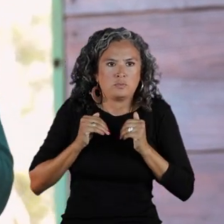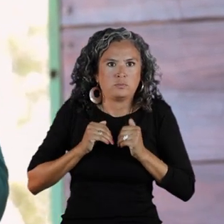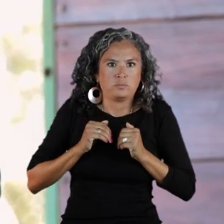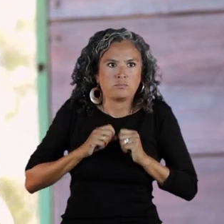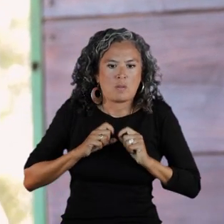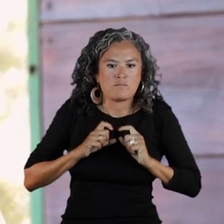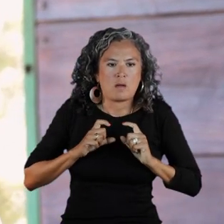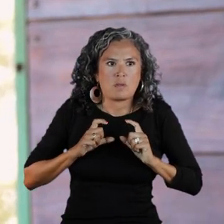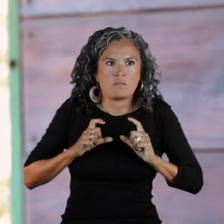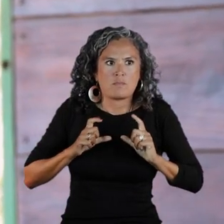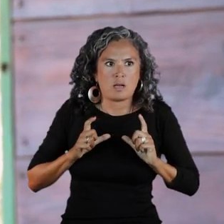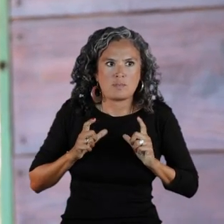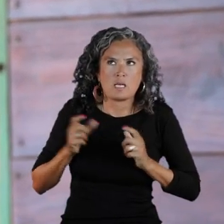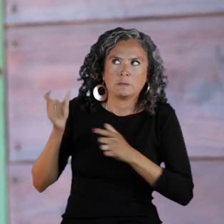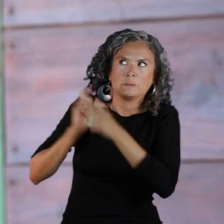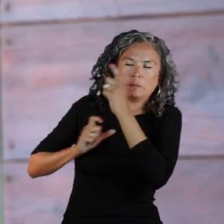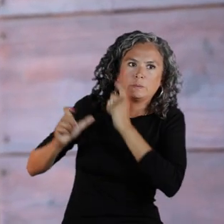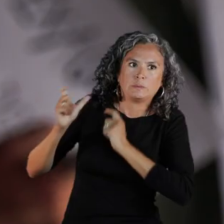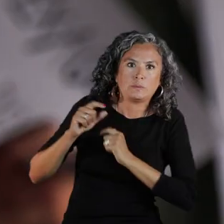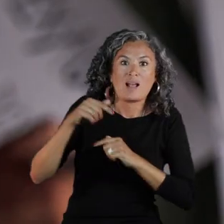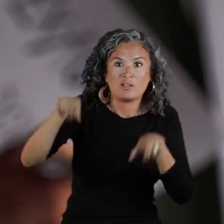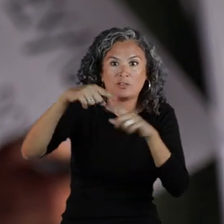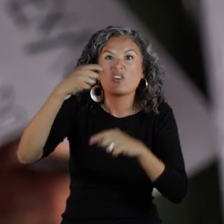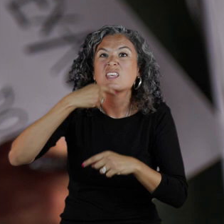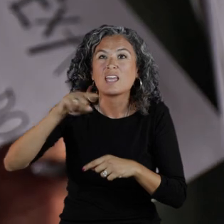paso que lleva a todas las violencias que ustedes nombraron.